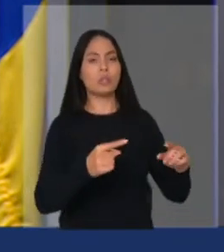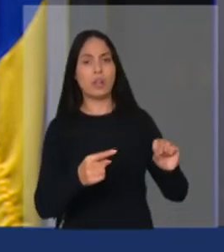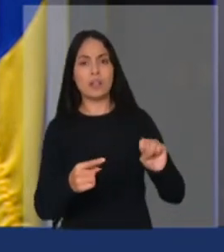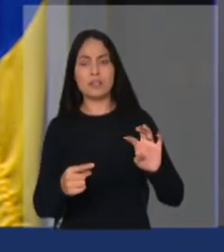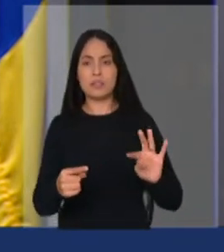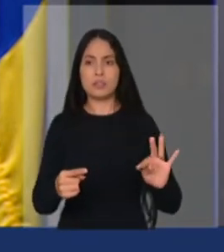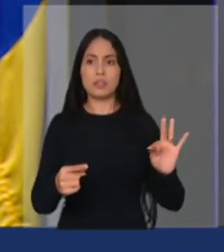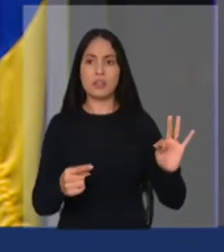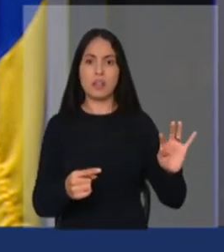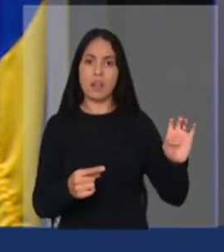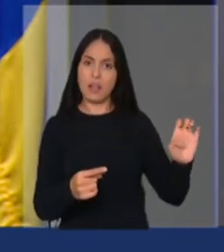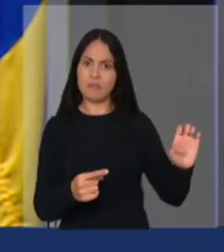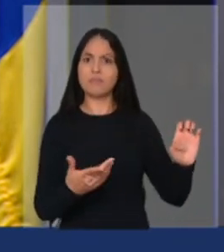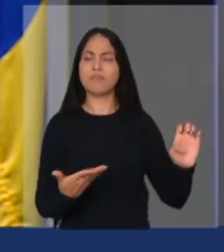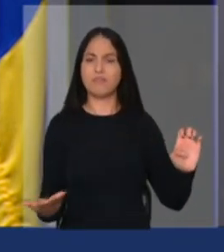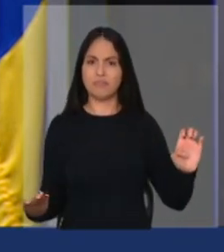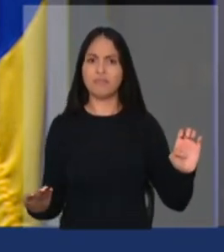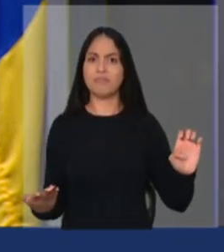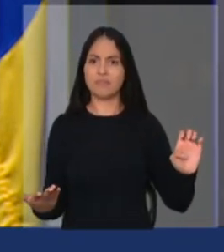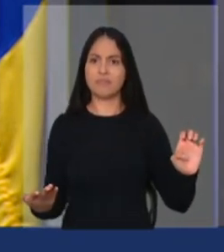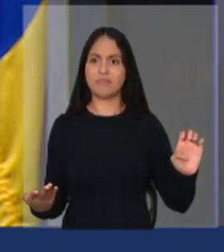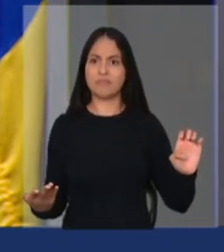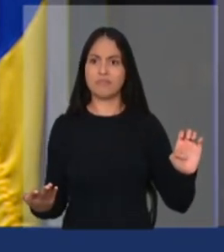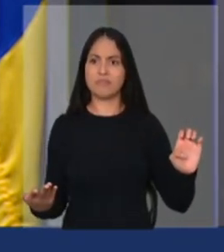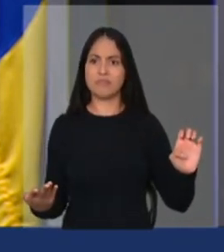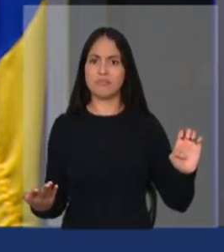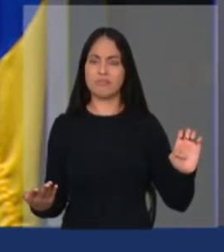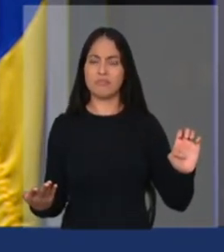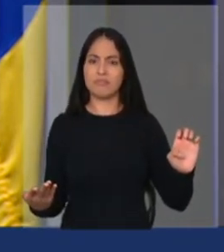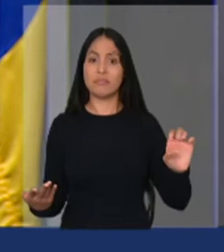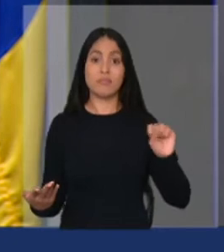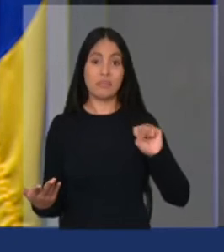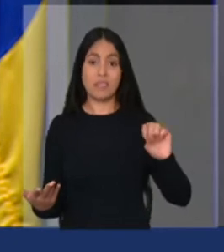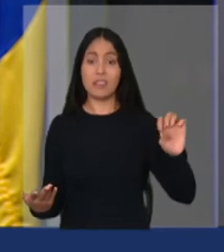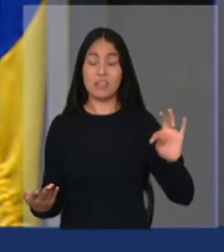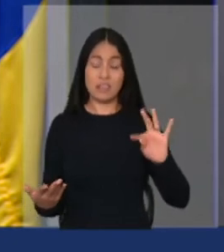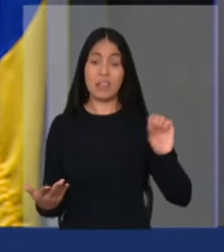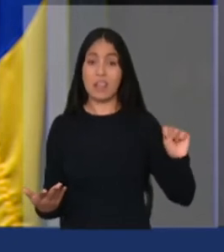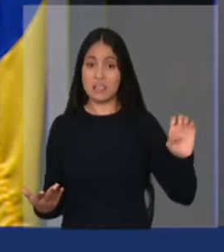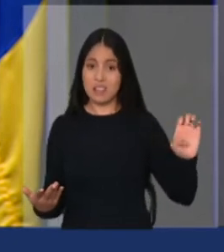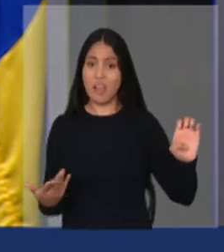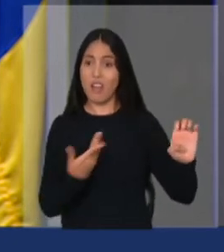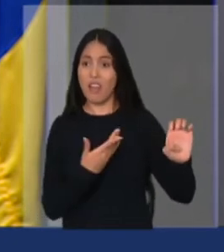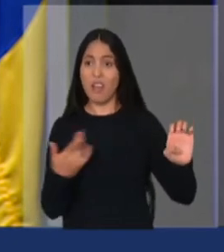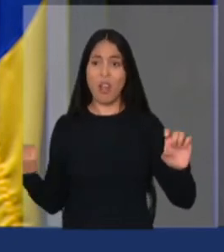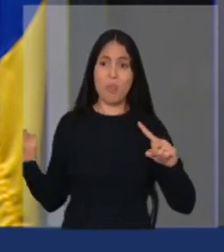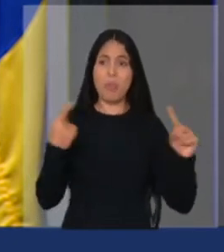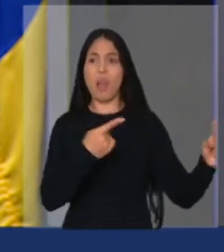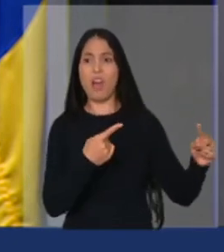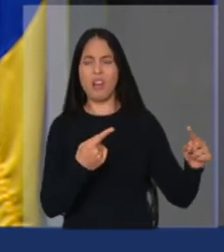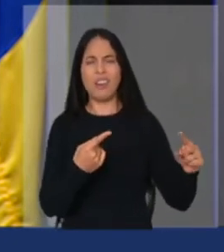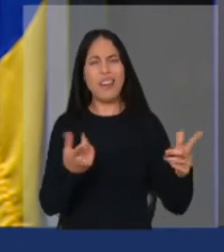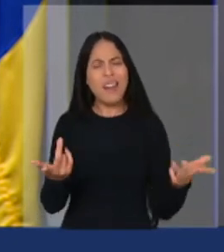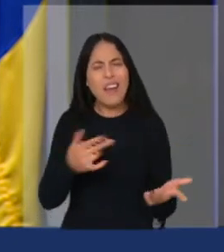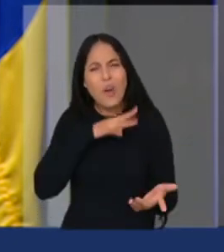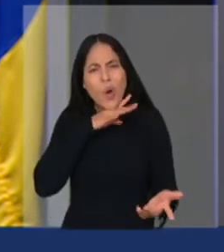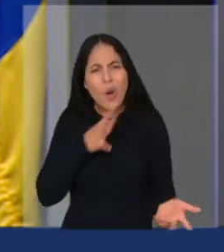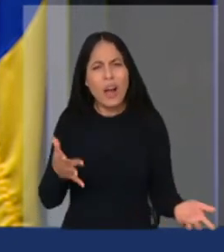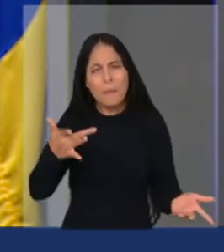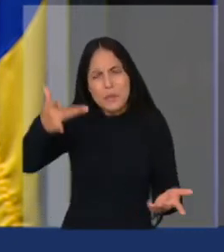LULA E DILMA, E TODOS NÓS. SE ESTE PARLAMENTO ACEITAR CALADO O XAVECO DO PRESIDENTE BOLSONARO É DEMOCRACIA, NÓS NÃO MERECEMOS ESTAR AQUI.